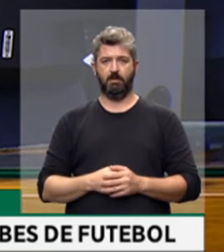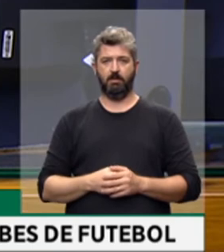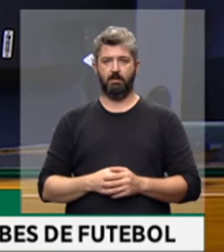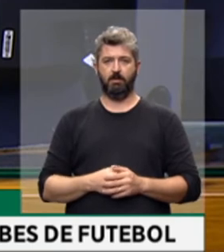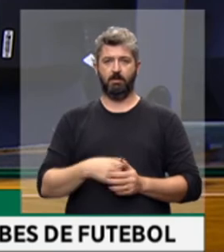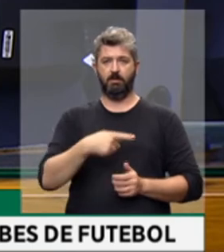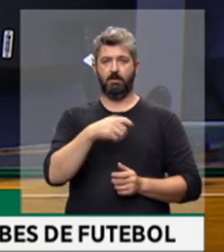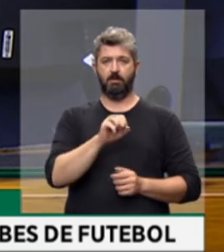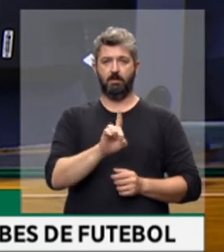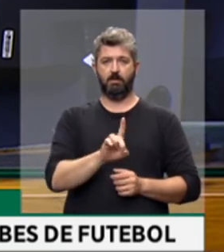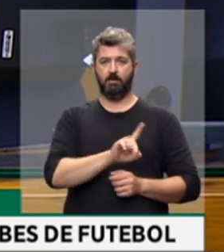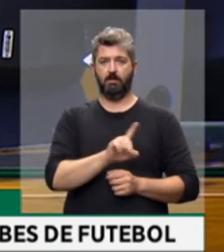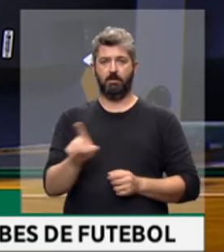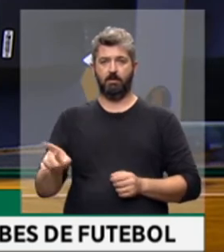[PRESIDENTE]: COMO